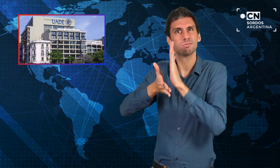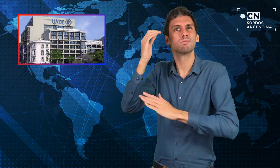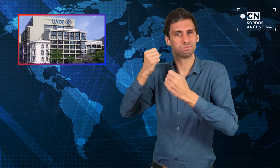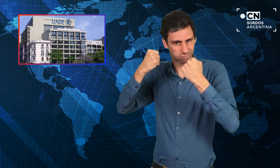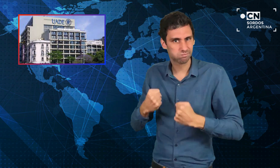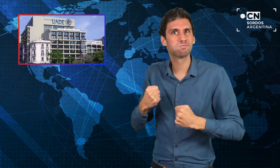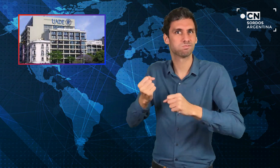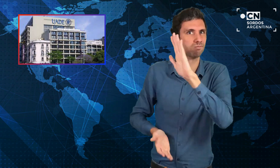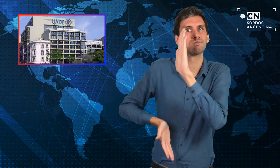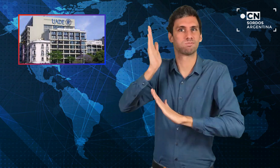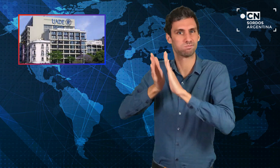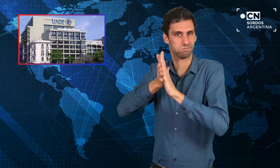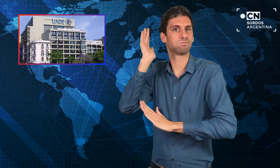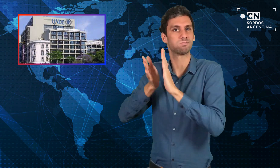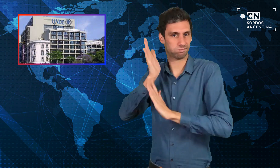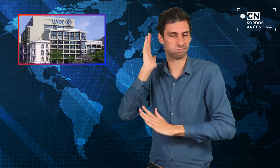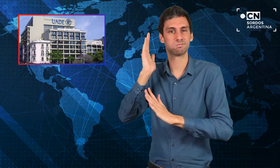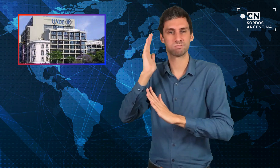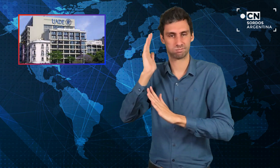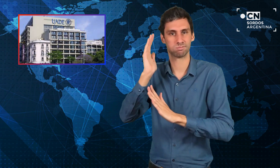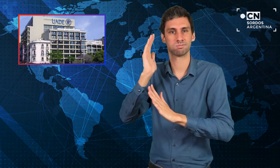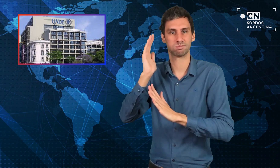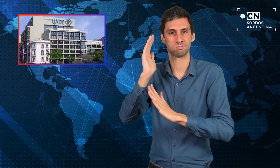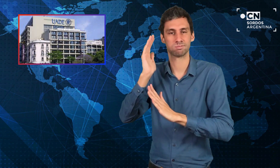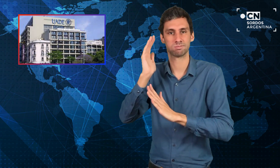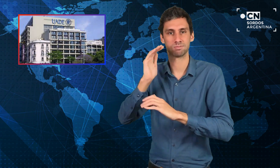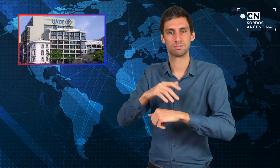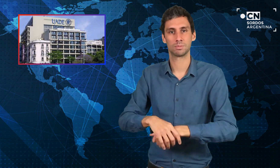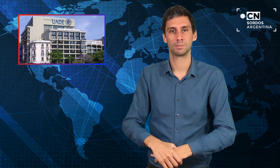entre 16 y 24 años consideran que estarían mejor si no vivieran en la Argentina.